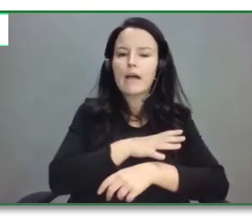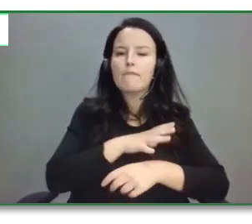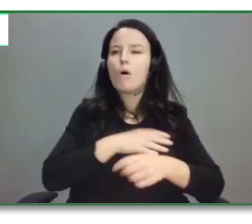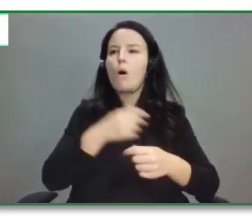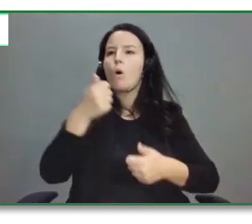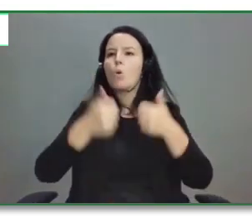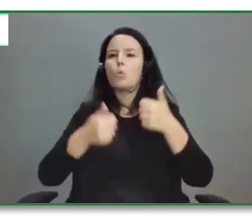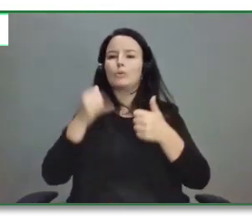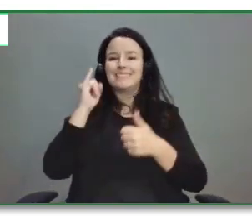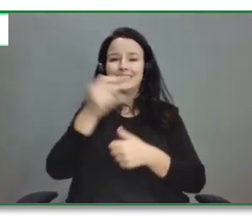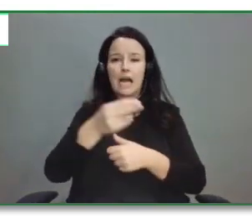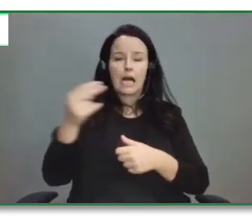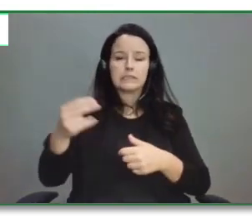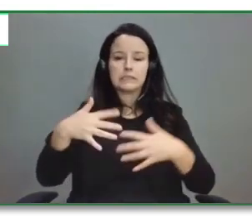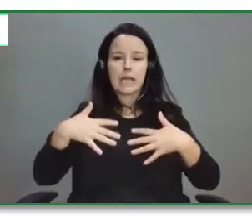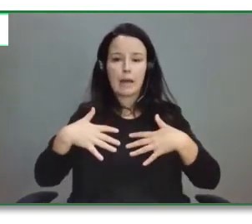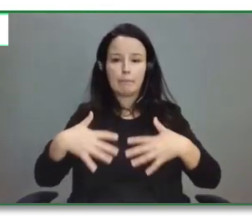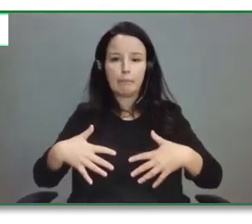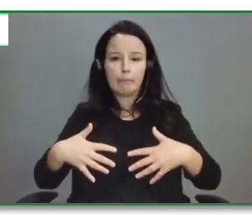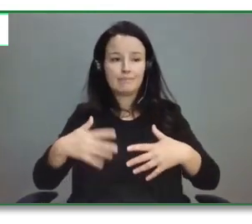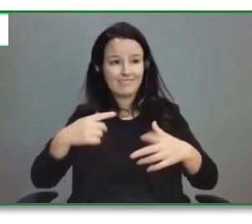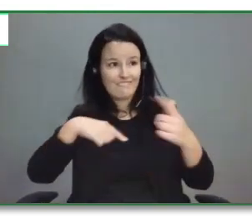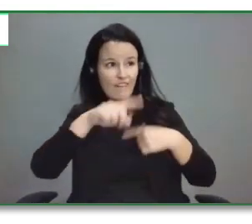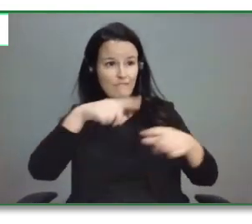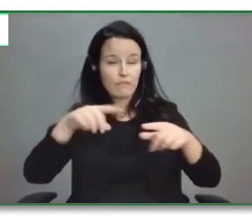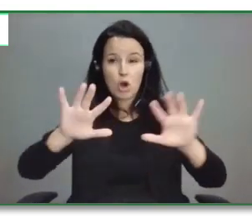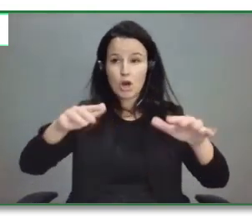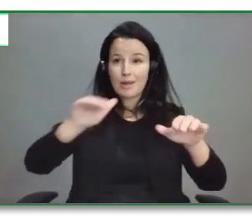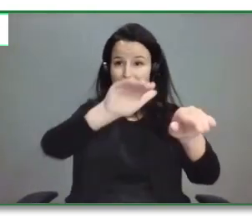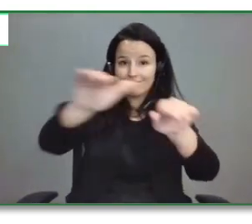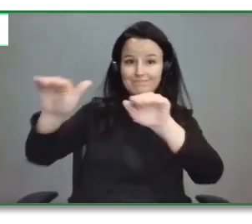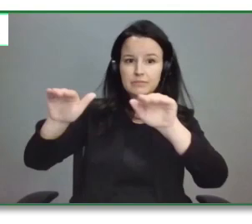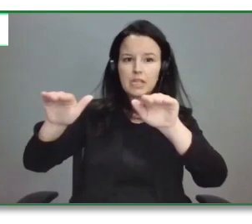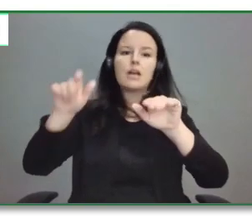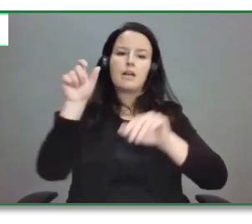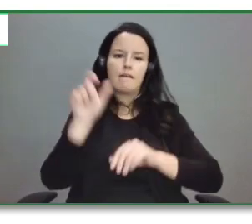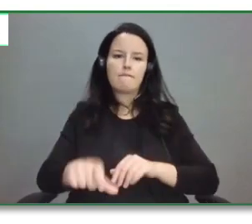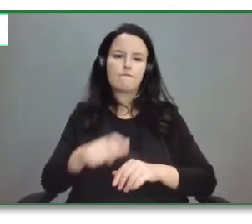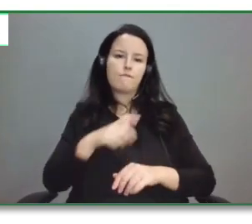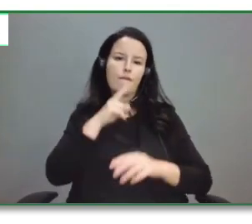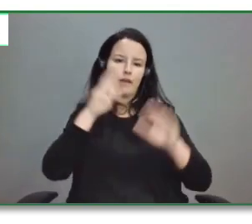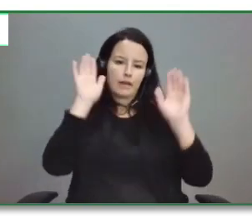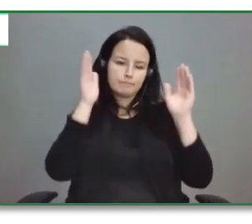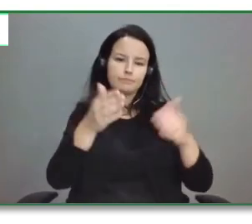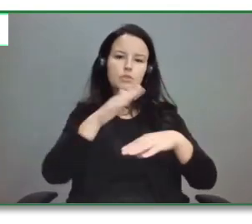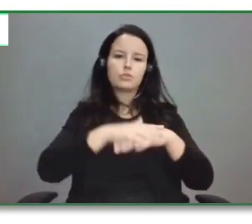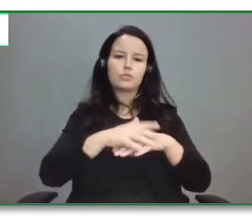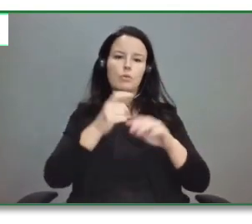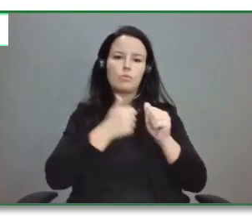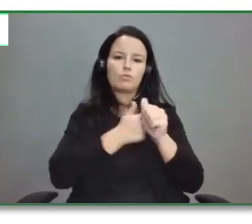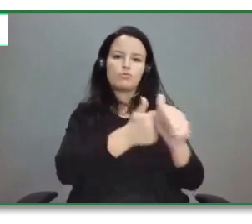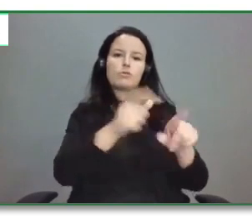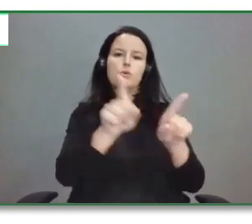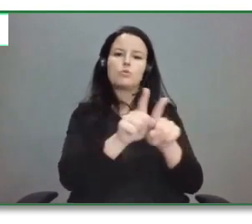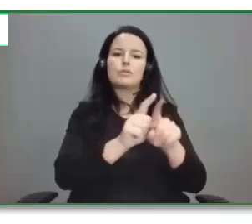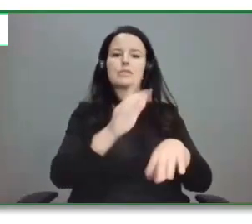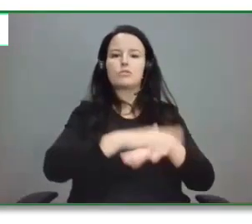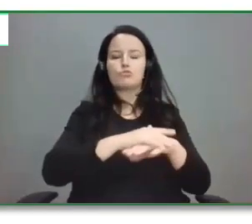handicap moteur à s'y rendre nécessite une attitudes afin de respecter les cas juridique européens